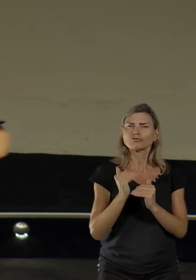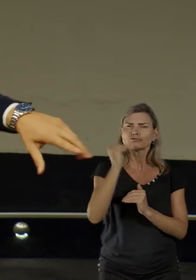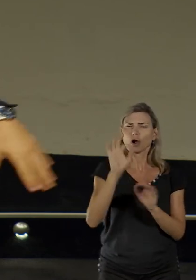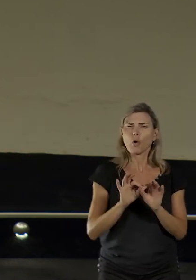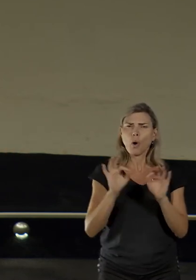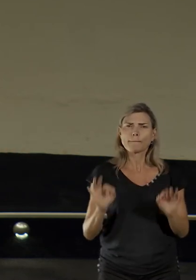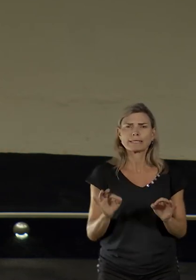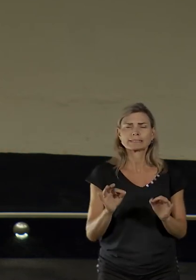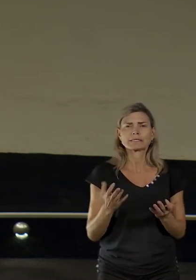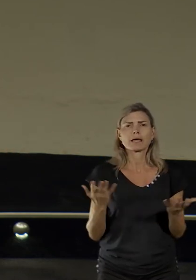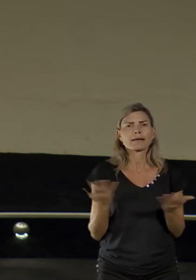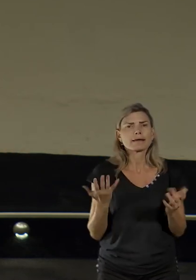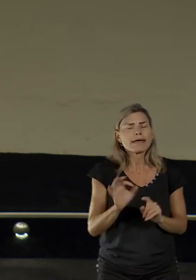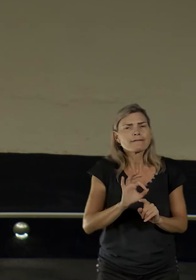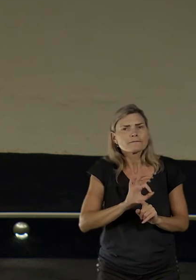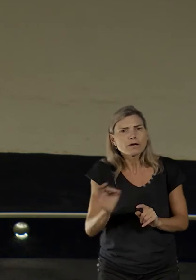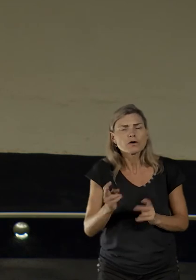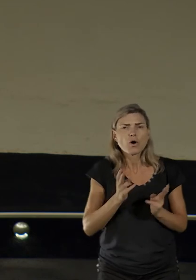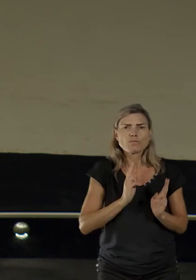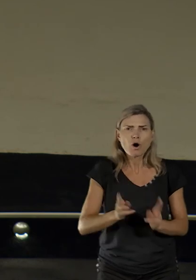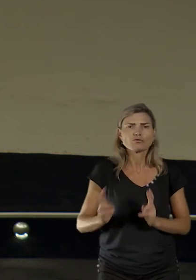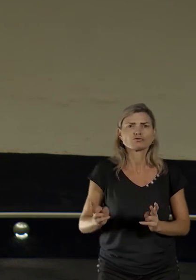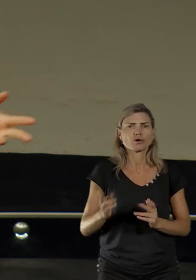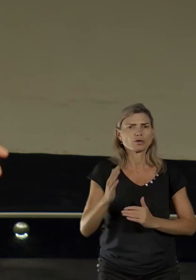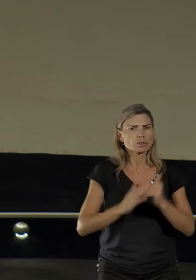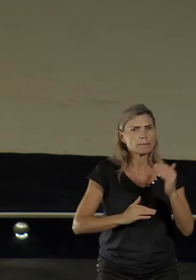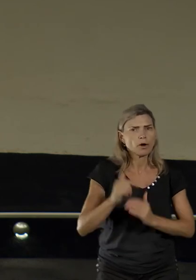kde je nějaké místo, kde by bylo možné postavit La Défense? Kde by nám to dovolili,